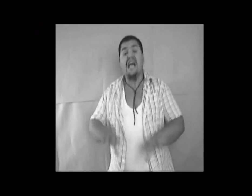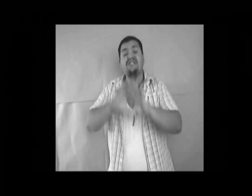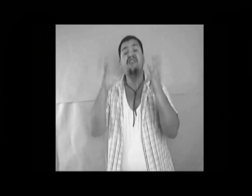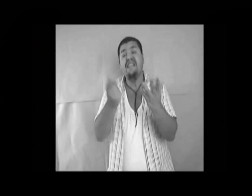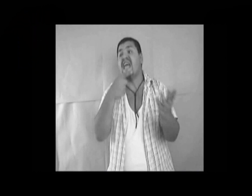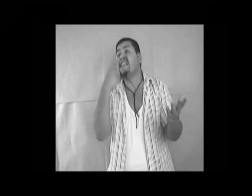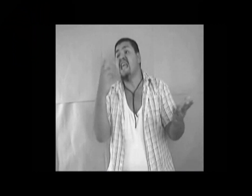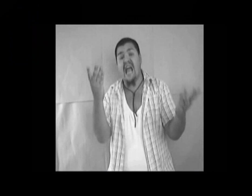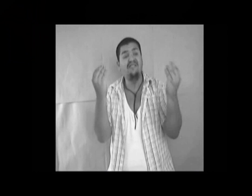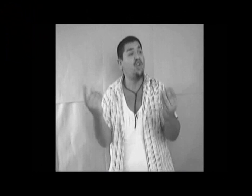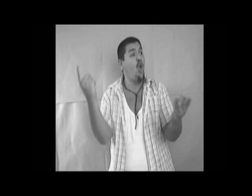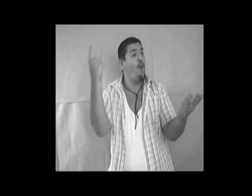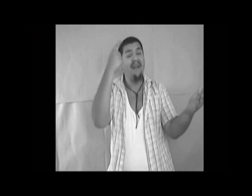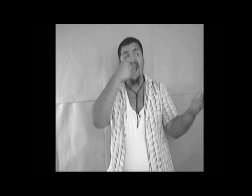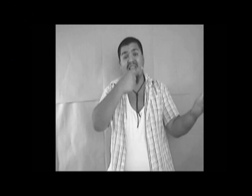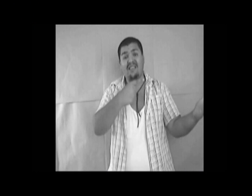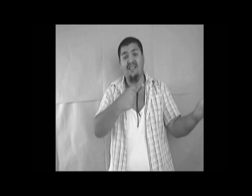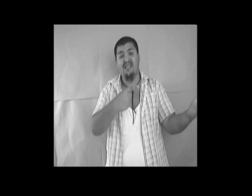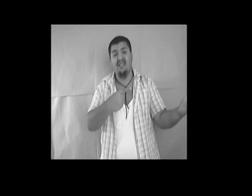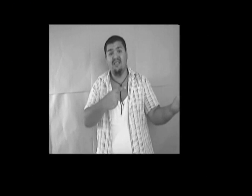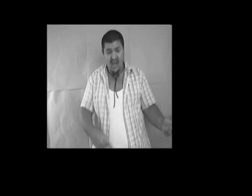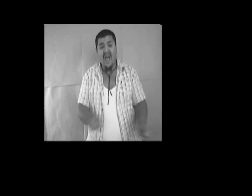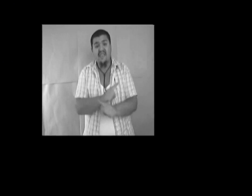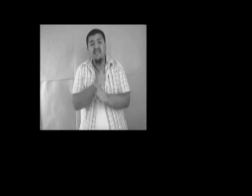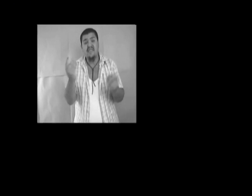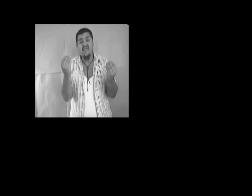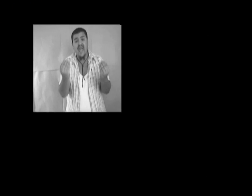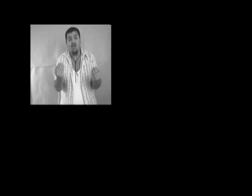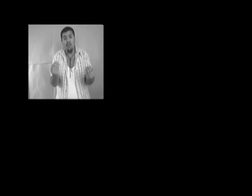светът ми казва добър ден the world tells me a good day не е добър и не е ден is not good and not a day